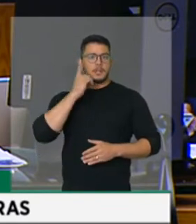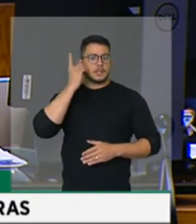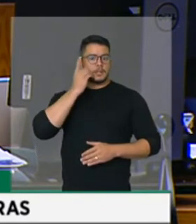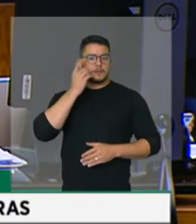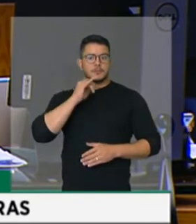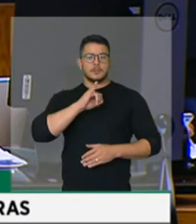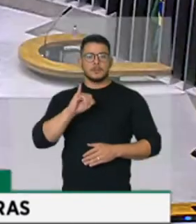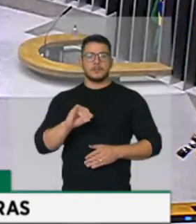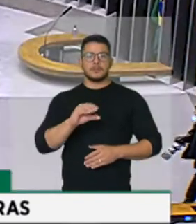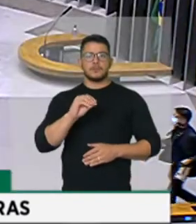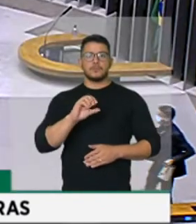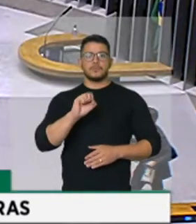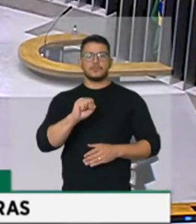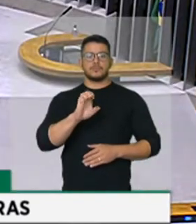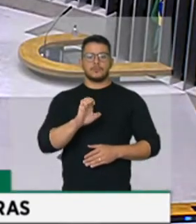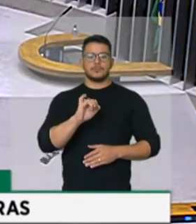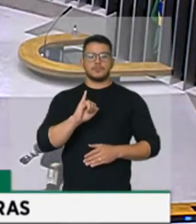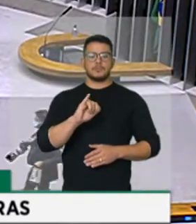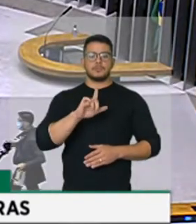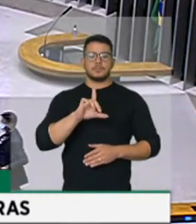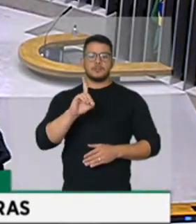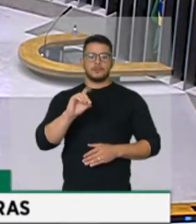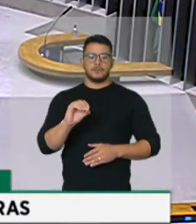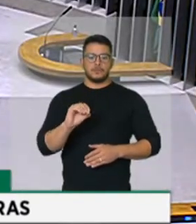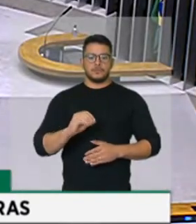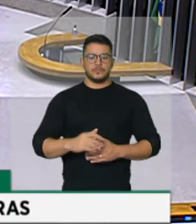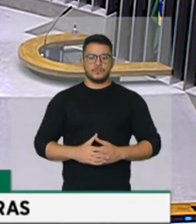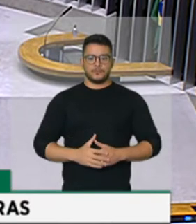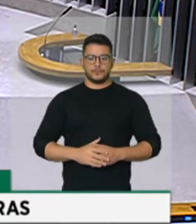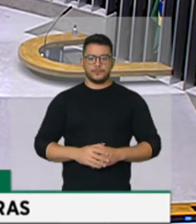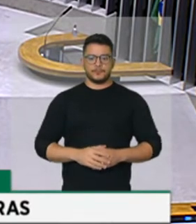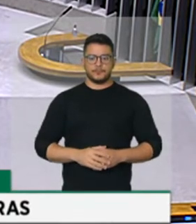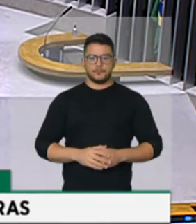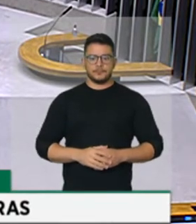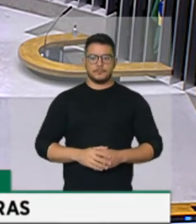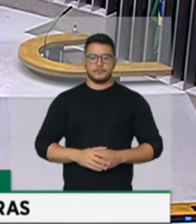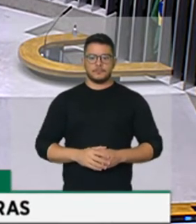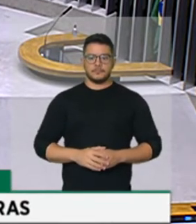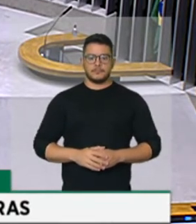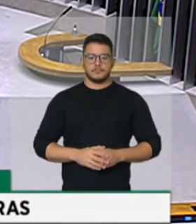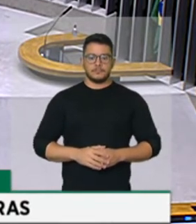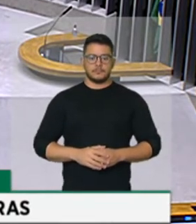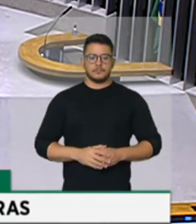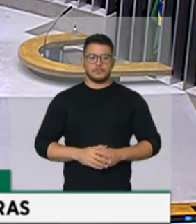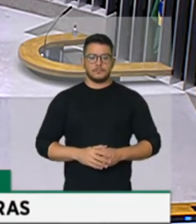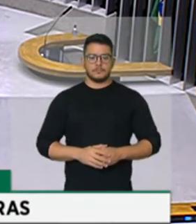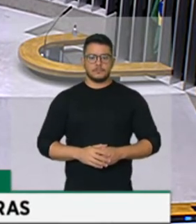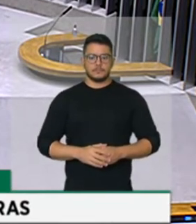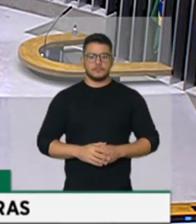MICROFONE PARA O DEPUTADO JOSE ILD. [PRESIDENTE]: O PROGRESSISTAS, O DEM E A MINORIA... -- [DEPUTADO]: